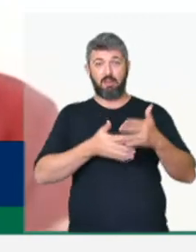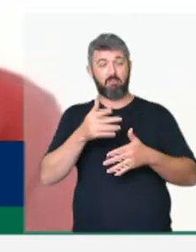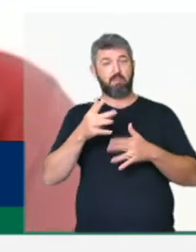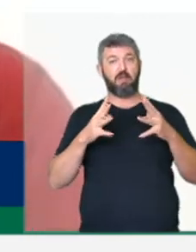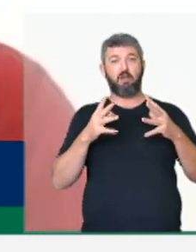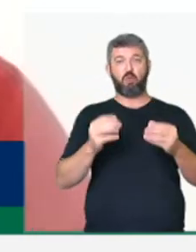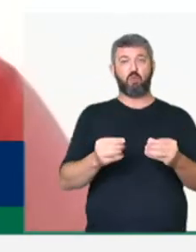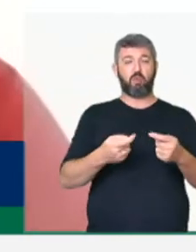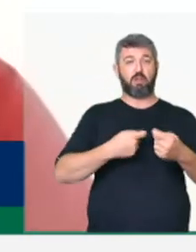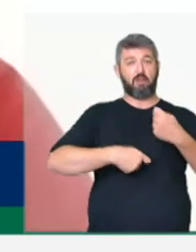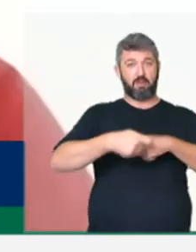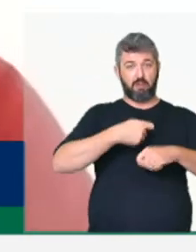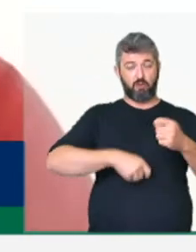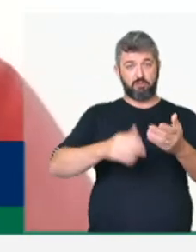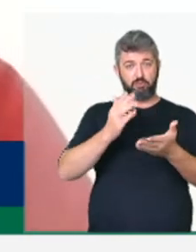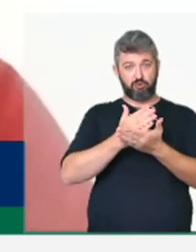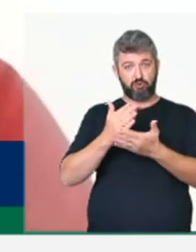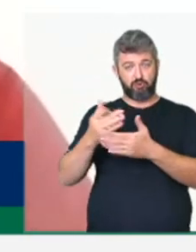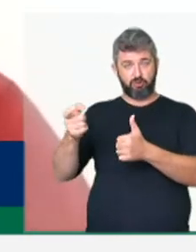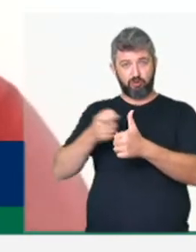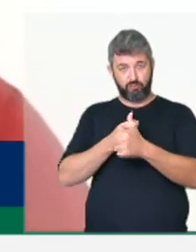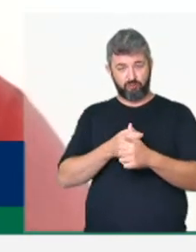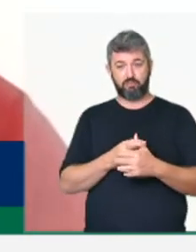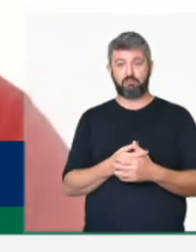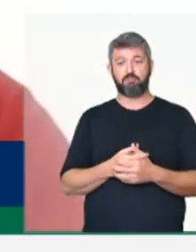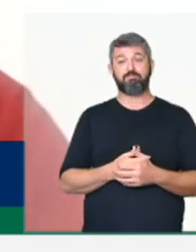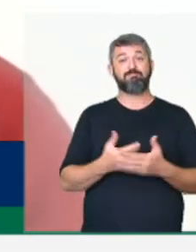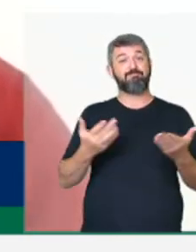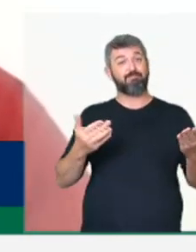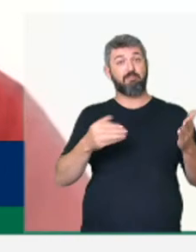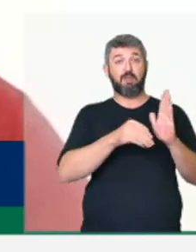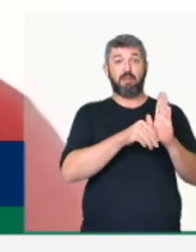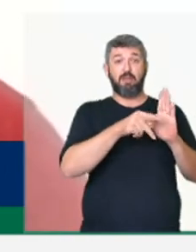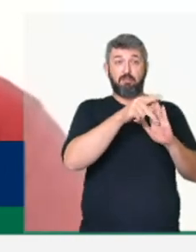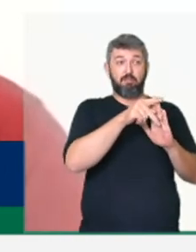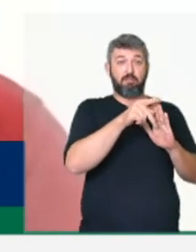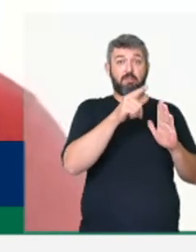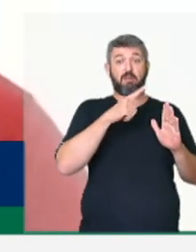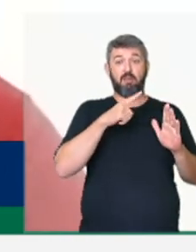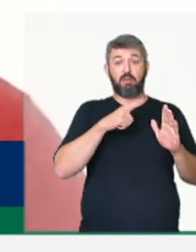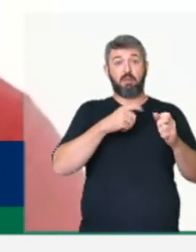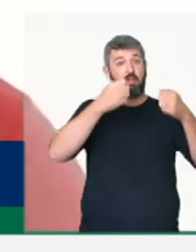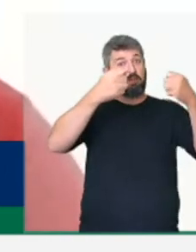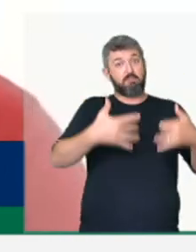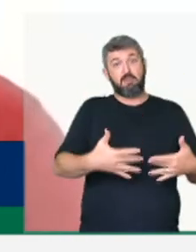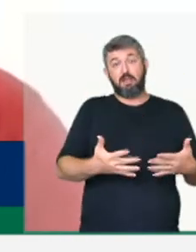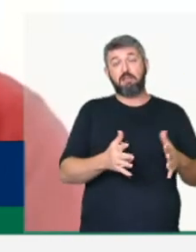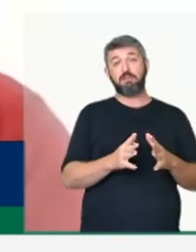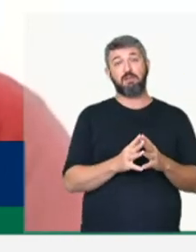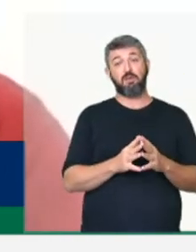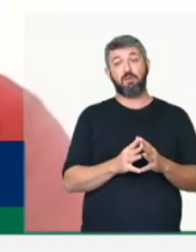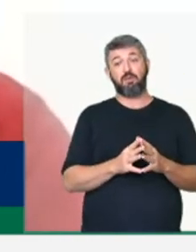SENHORAS E SENHORES PARLAMENTARES. ESSE AUMENTO TANTO NO ART. 2 ° , AGORA CORRIGIDO NO PLENÁRIO, COMO